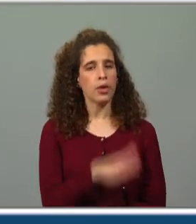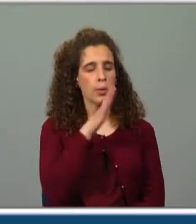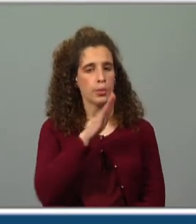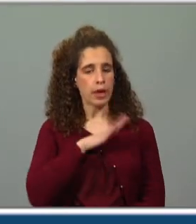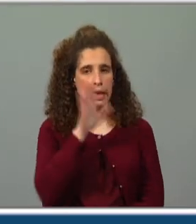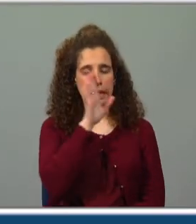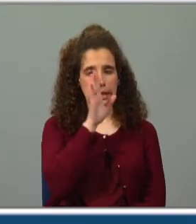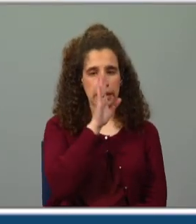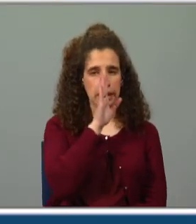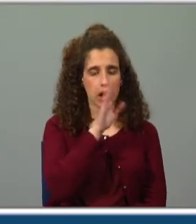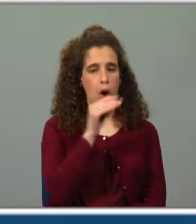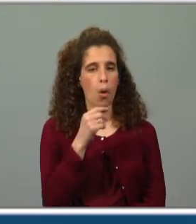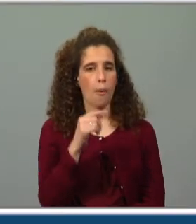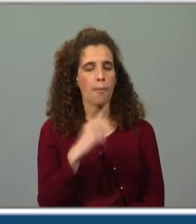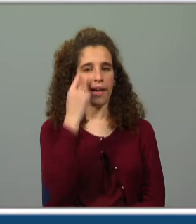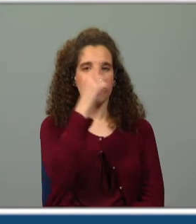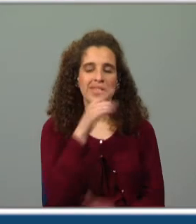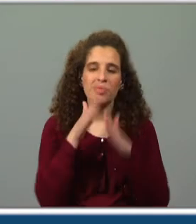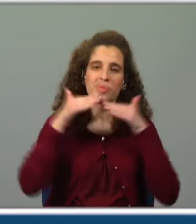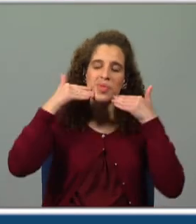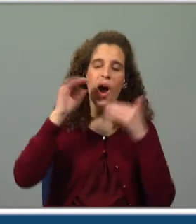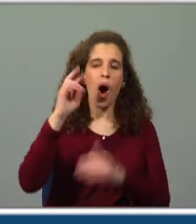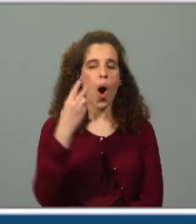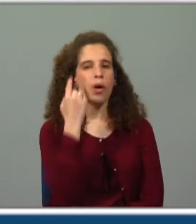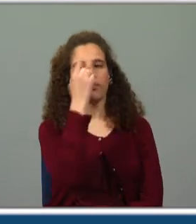vão dizer se vamos ficar com uma carinha sorridente ou com uma de carinha 會告訴我們是否會得到一張臉微笑或有臉